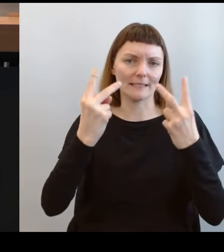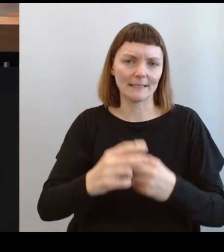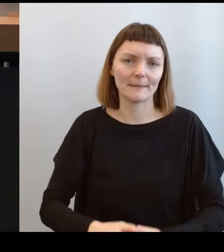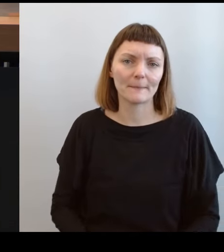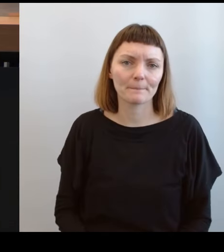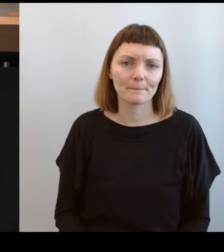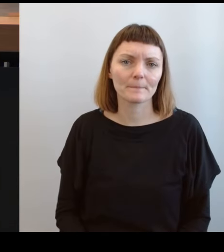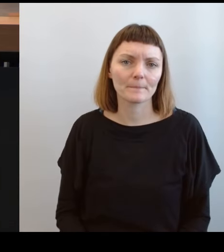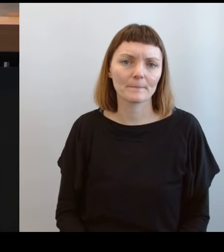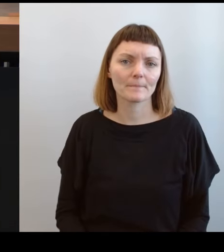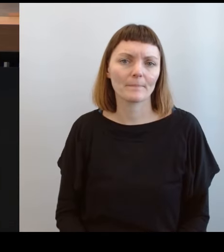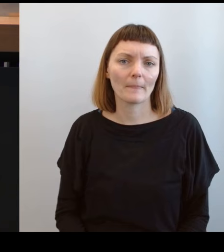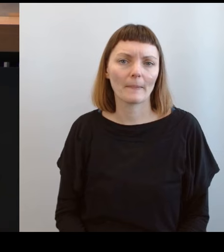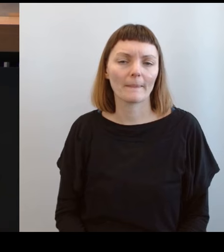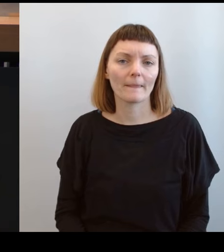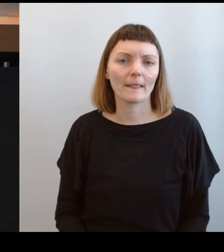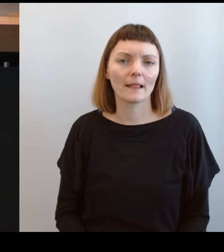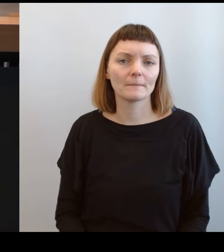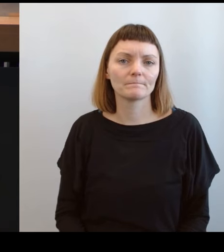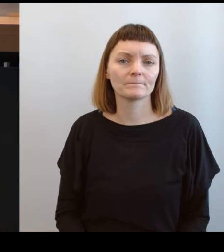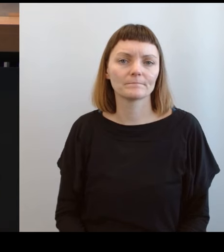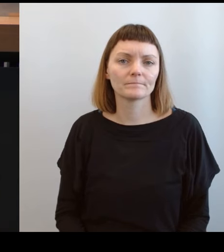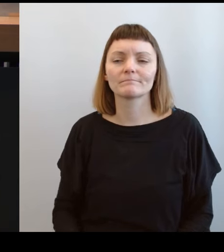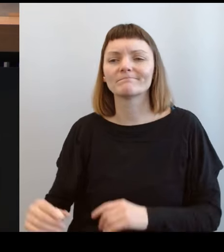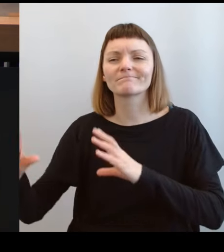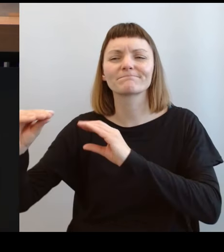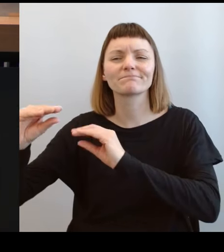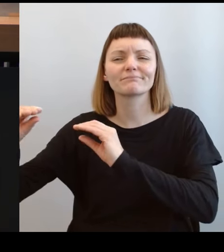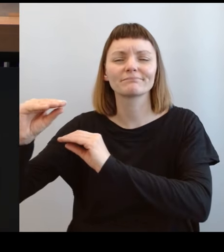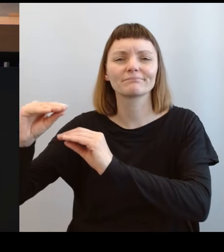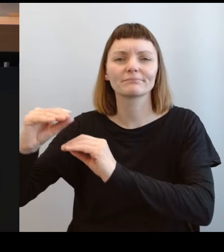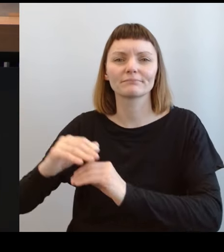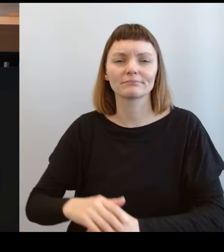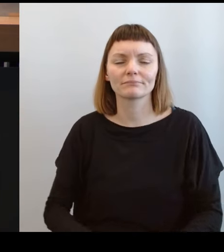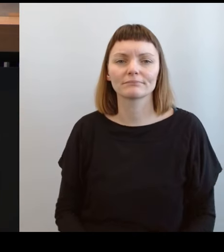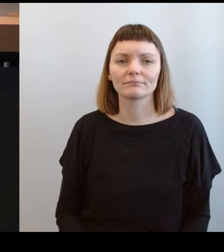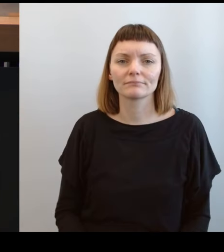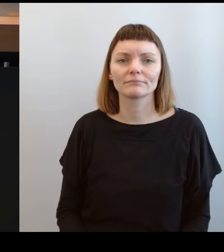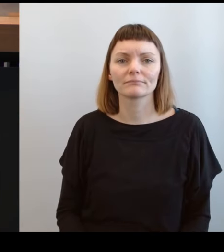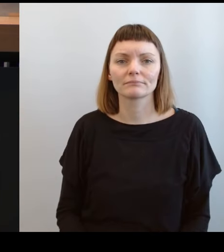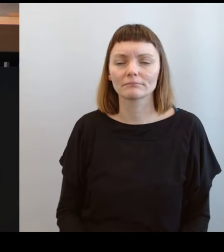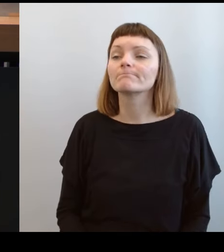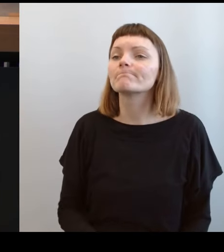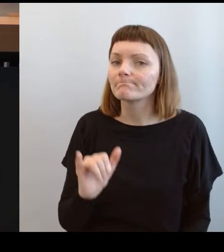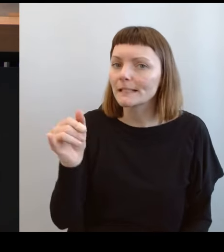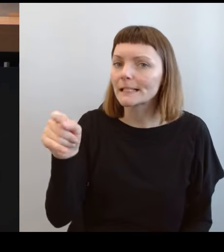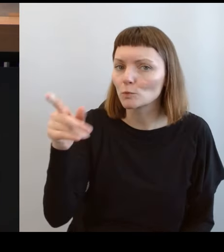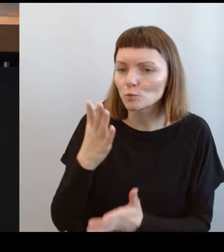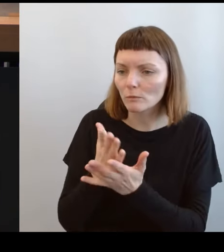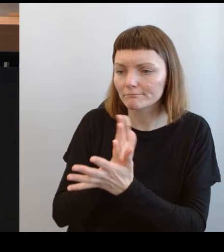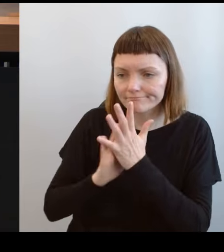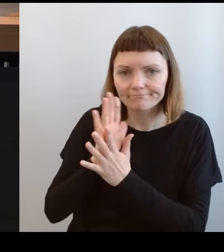Genau. Also es geht tatsächlich genau um die Punkte, die Sie genannt haben. Viele Punkte davon haben wir mit drin und werden es tatsächlich auch durchführen.